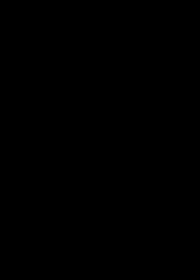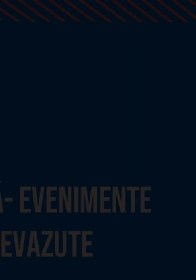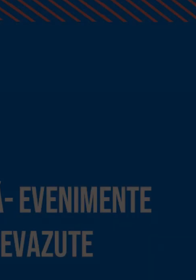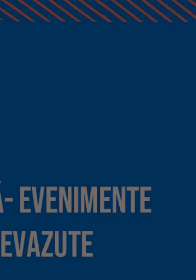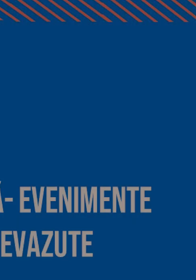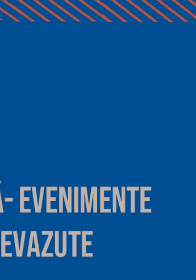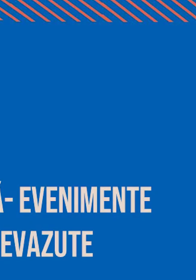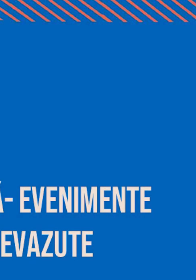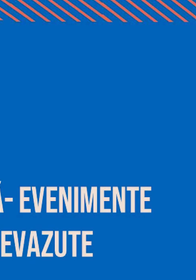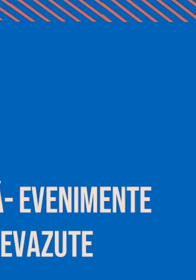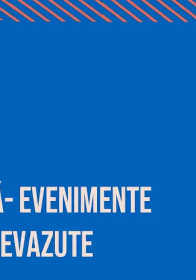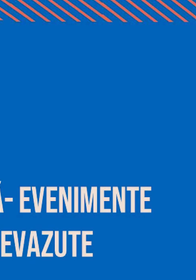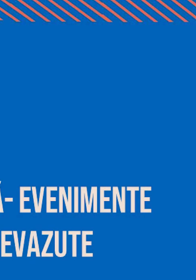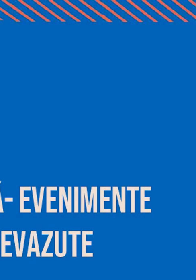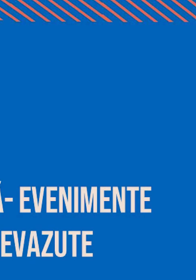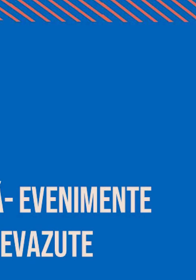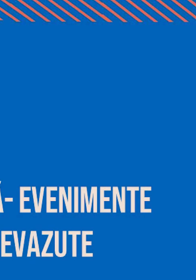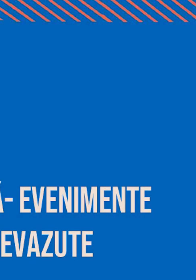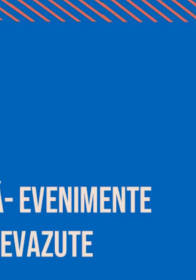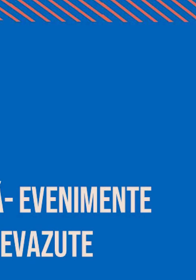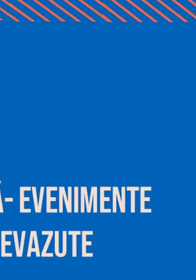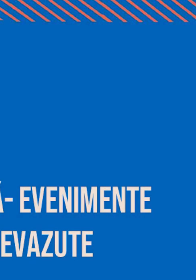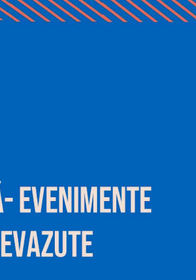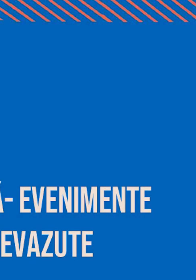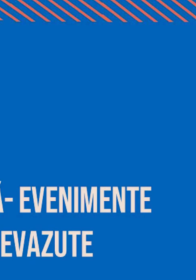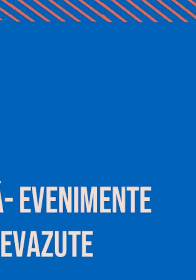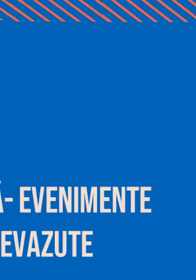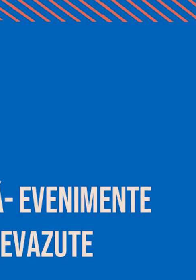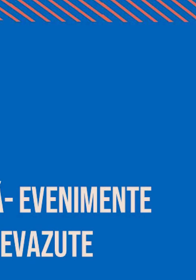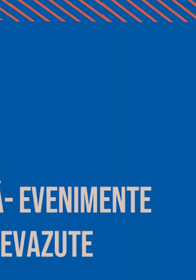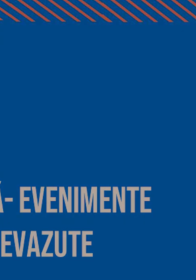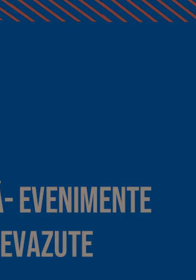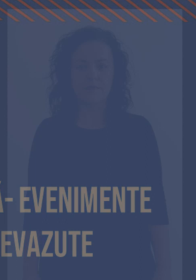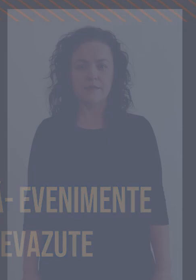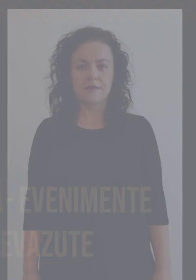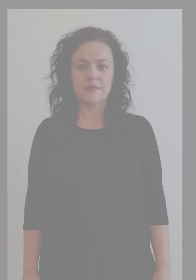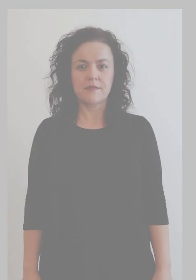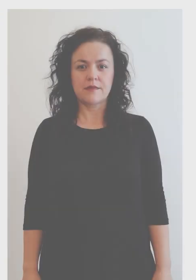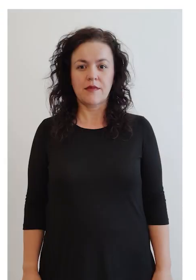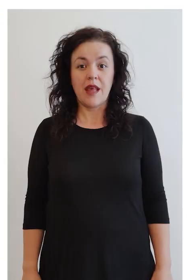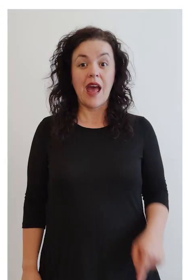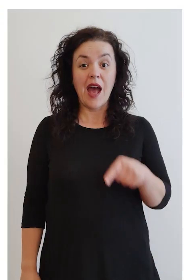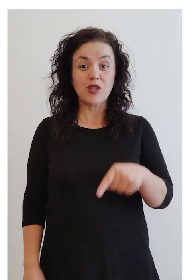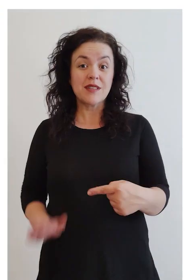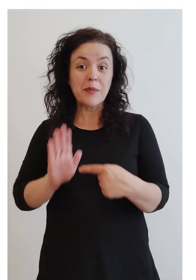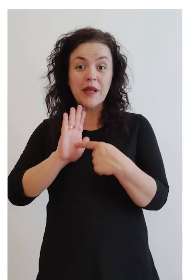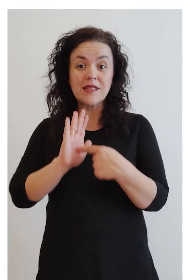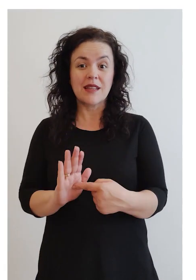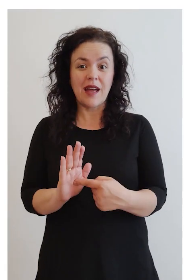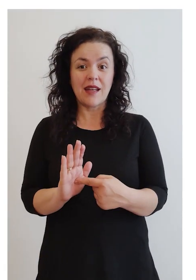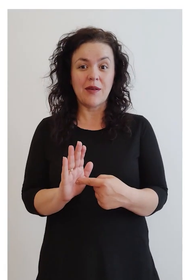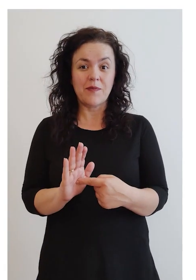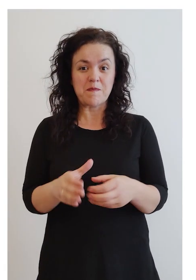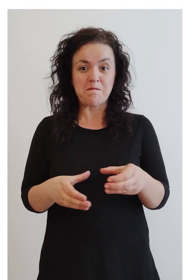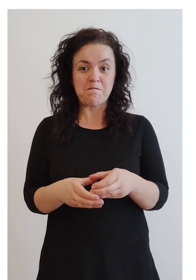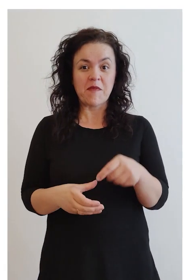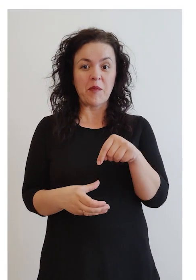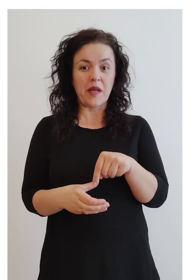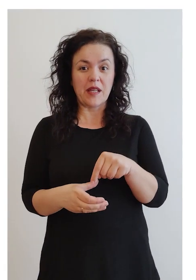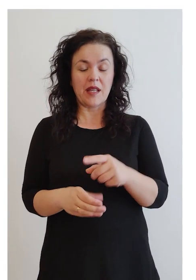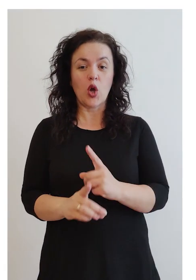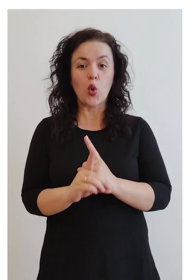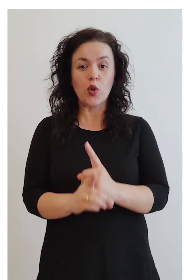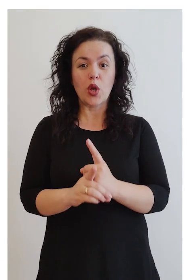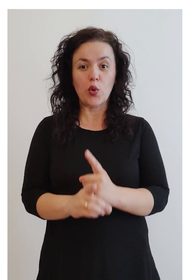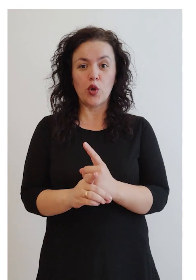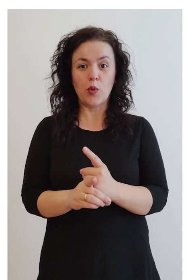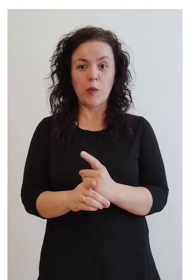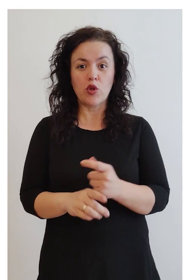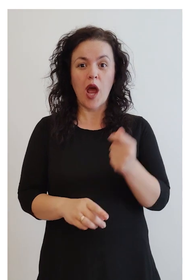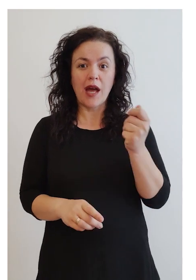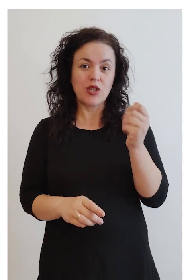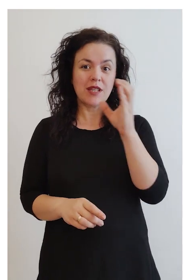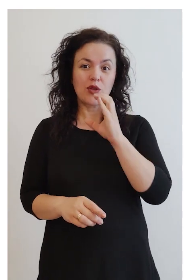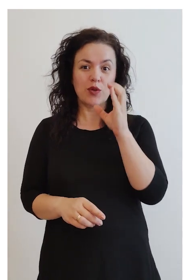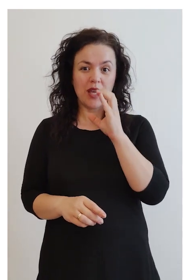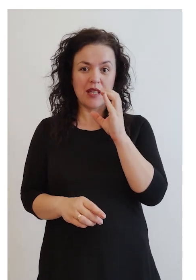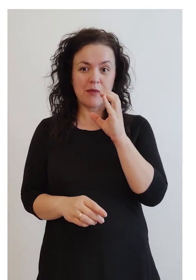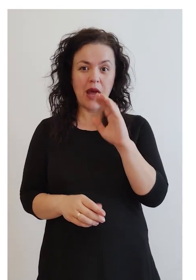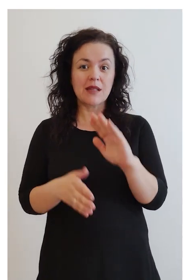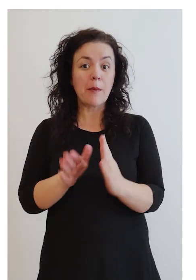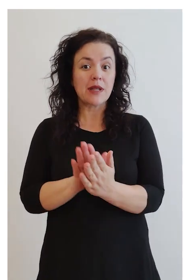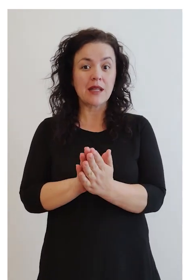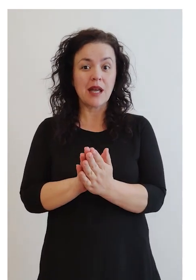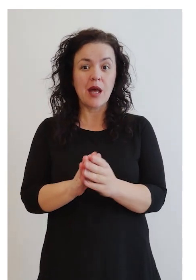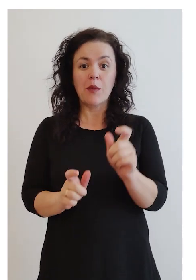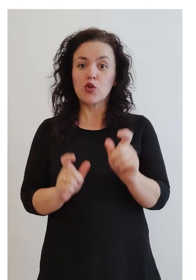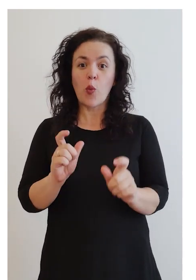Această prezentare face parte din Curiculum pentru agenții de turism adaptat pentru persoanele cu deficiențe de auz și conține noțiuni de bază.